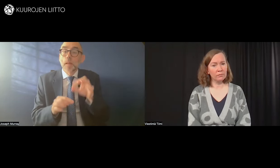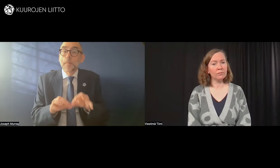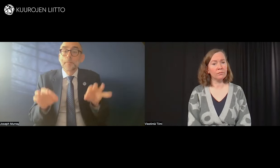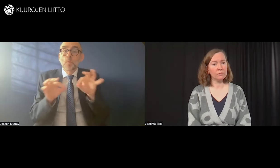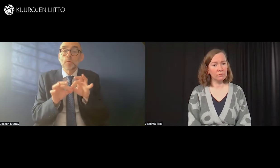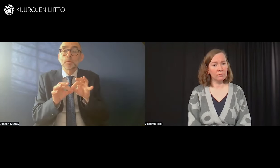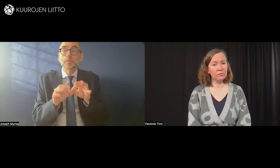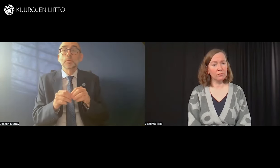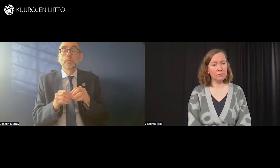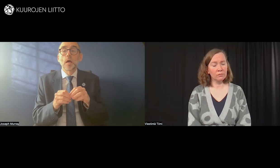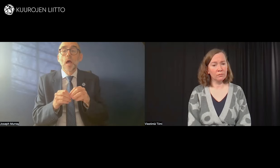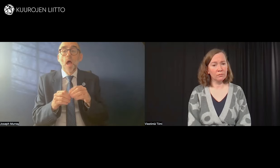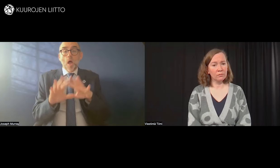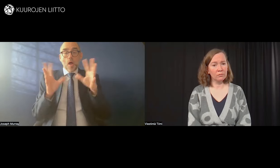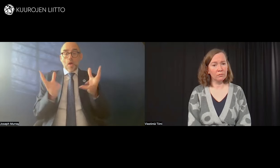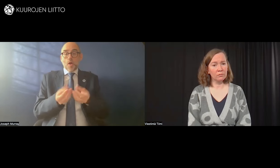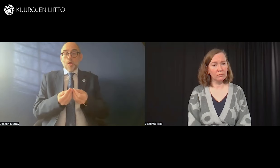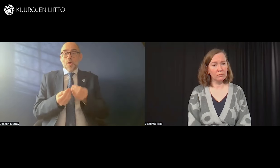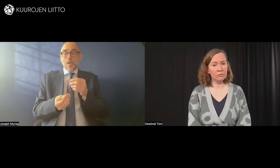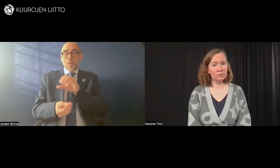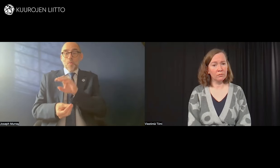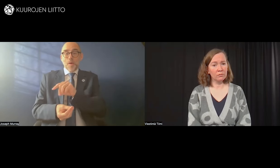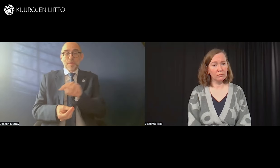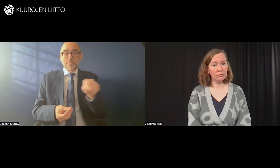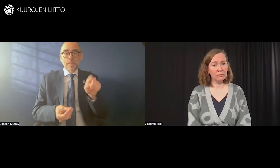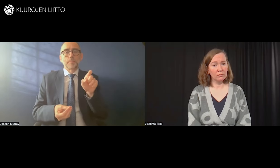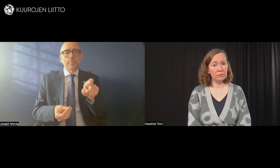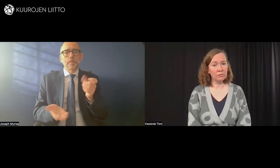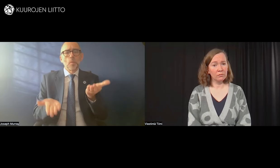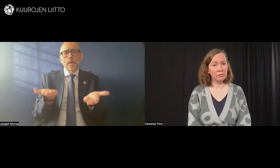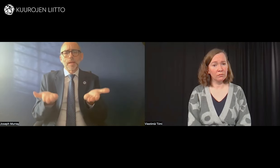Tässä tärkeätä on se, että jäsenmaiden on punnittava -